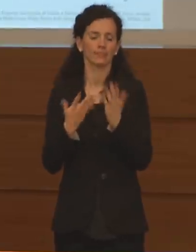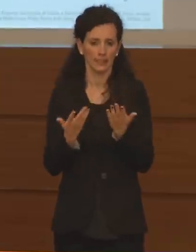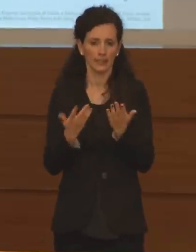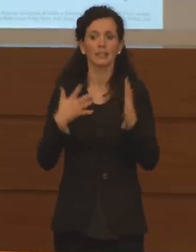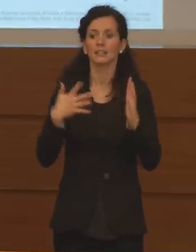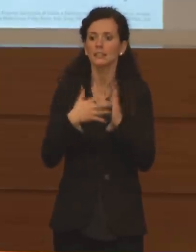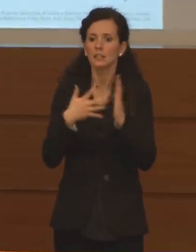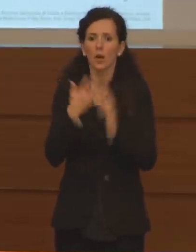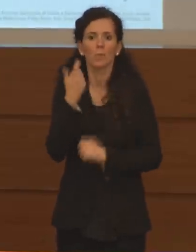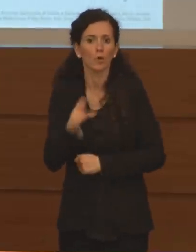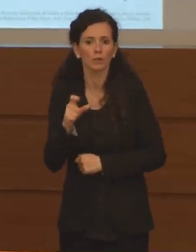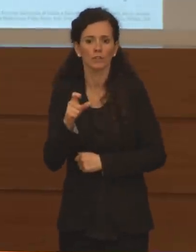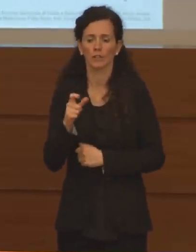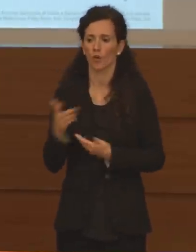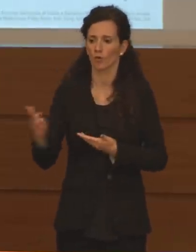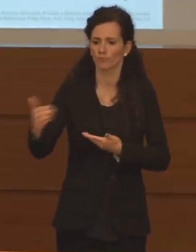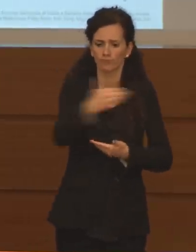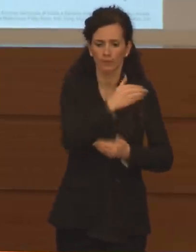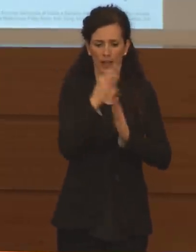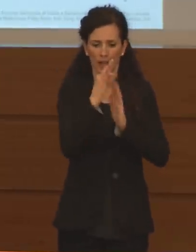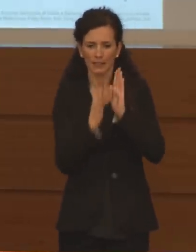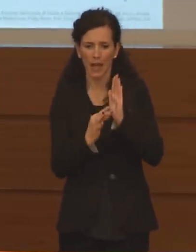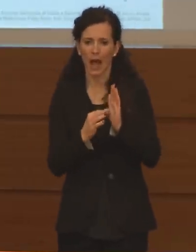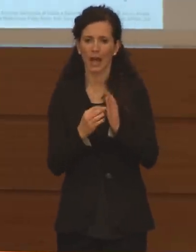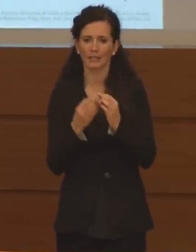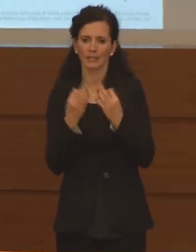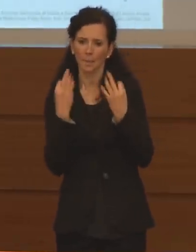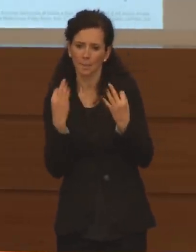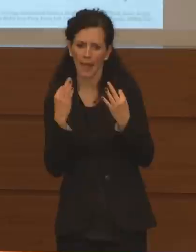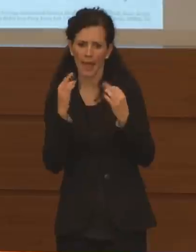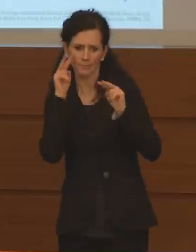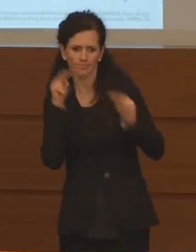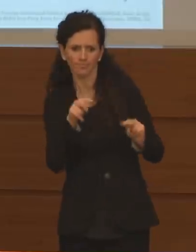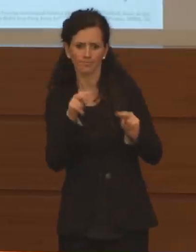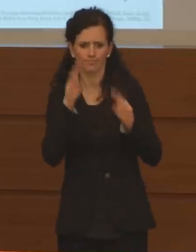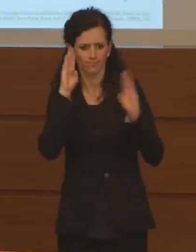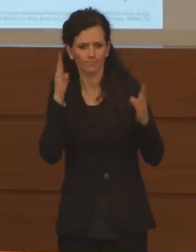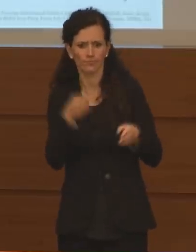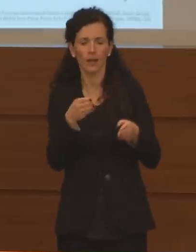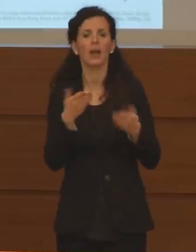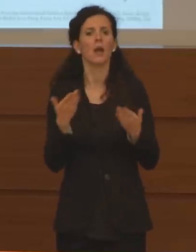maniera accurata. In maniera accurata perché? E Vengo alla sua domanda,